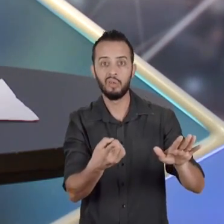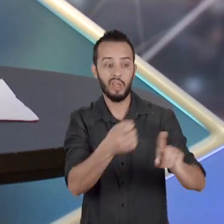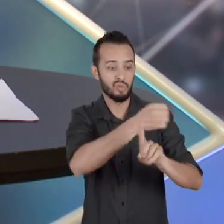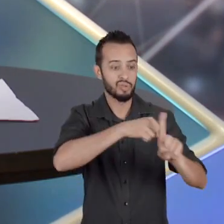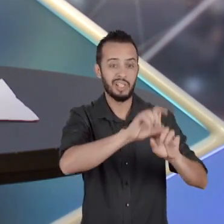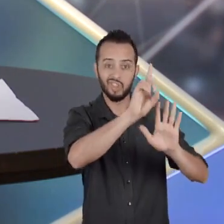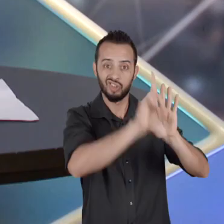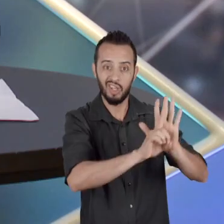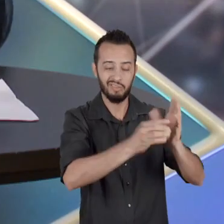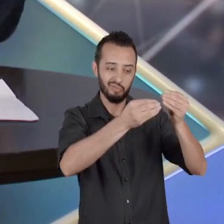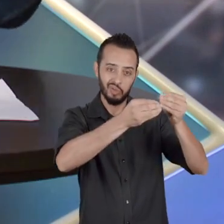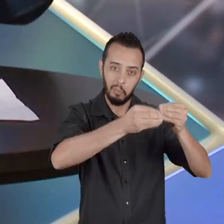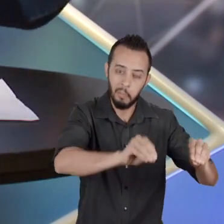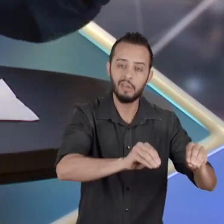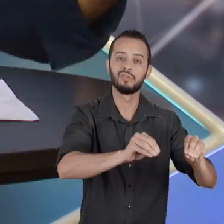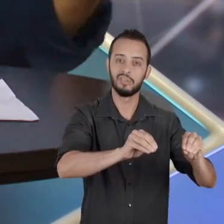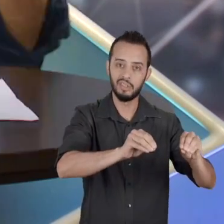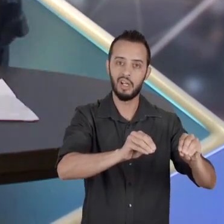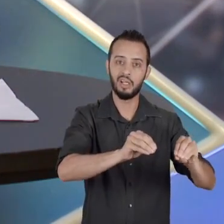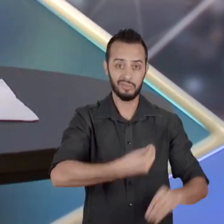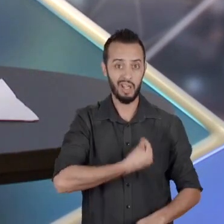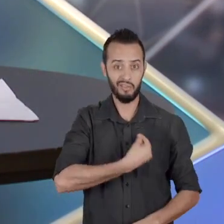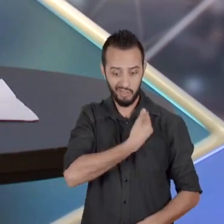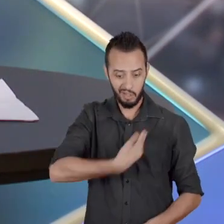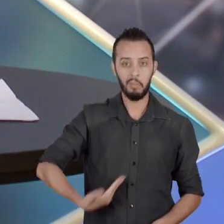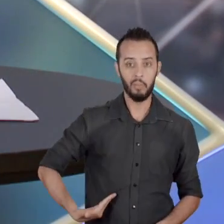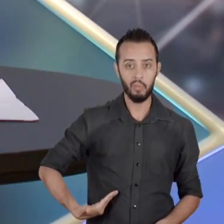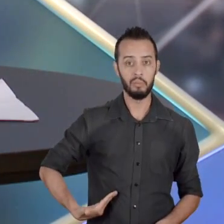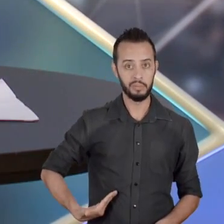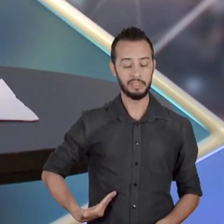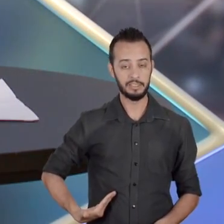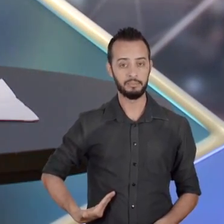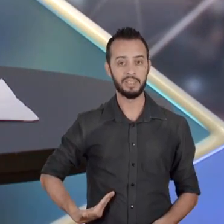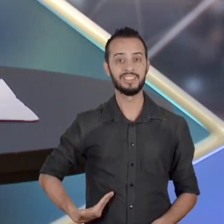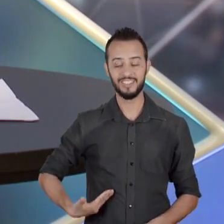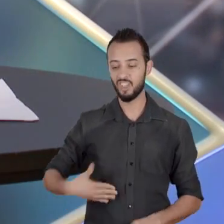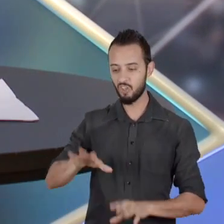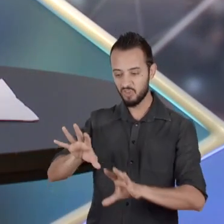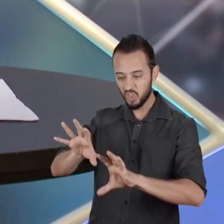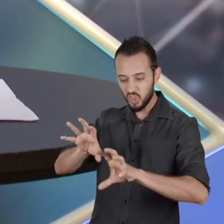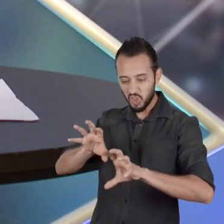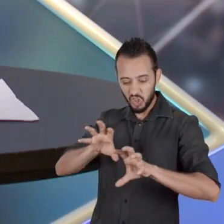não só coisas de vida pública, mas que estão entranhadas no íntimo das pessoas,